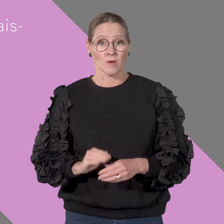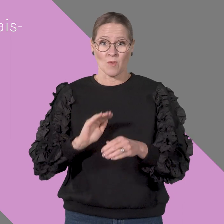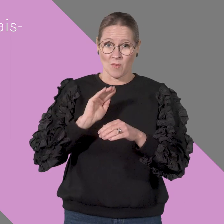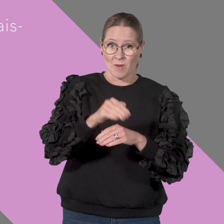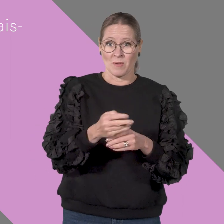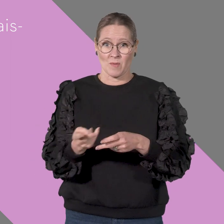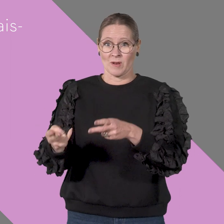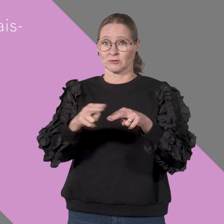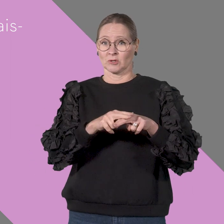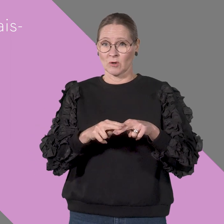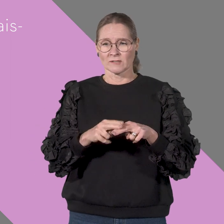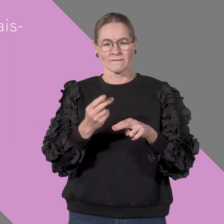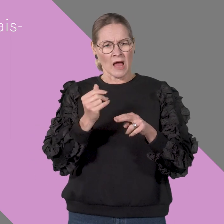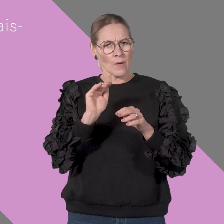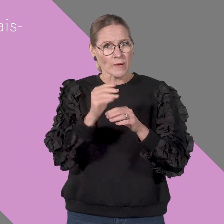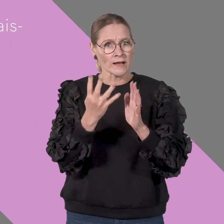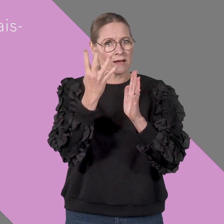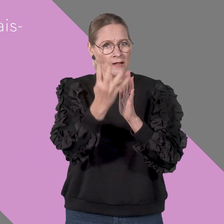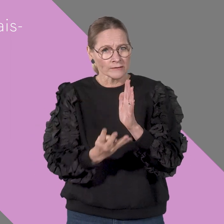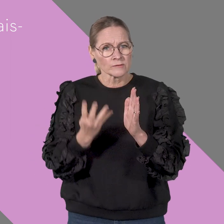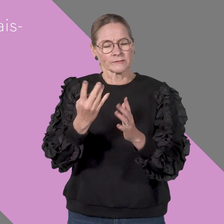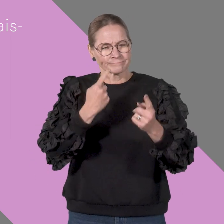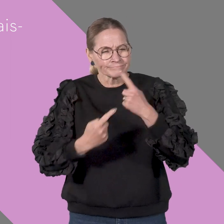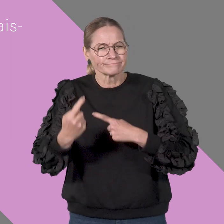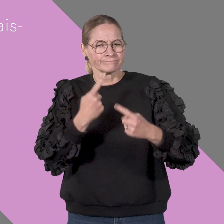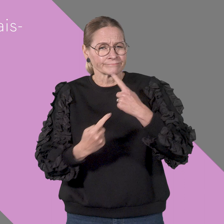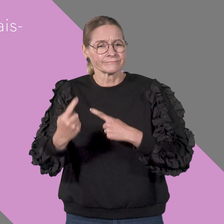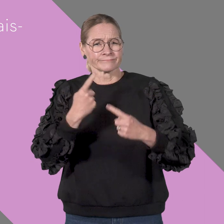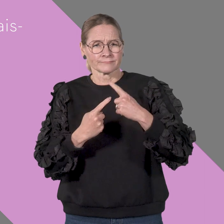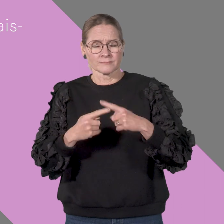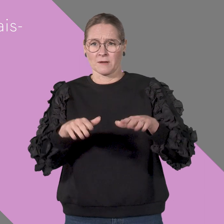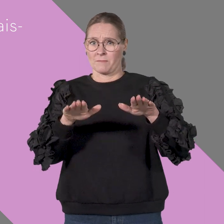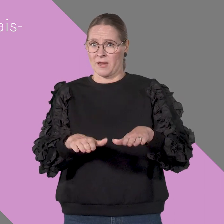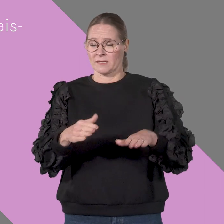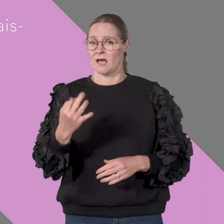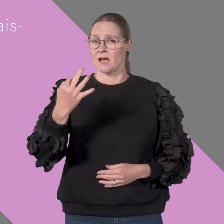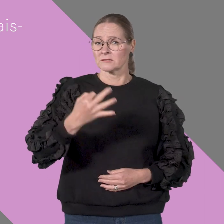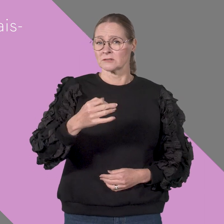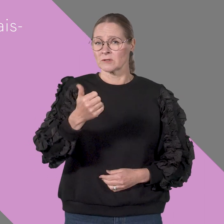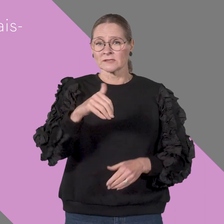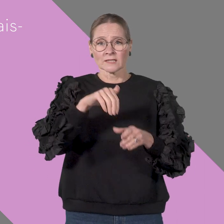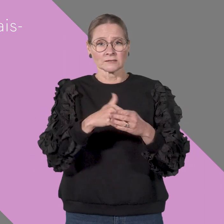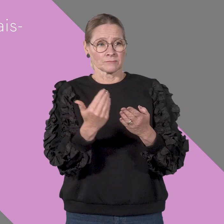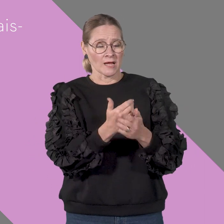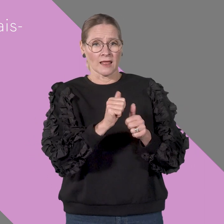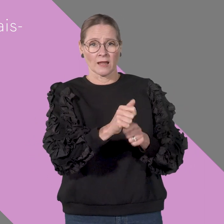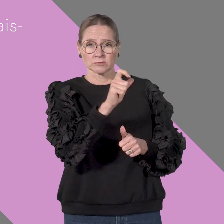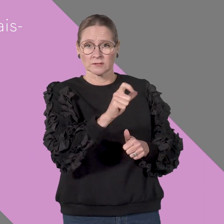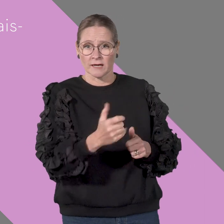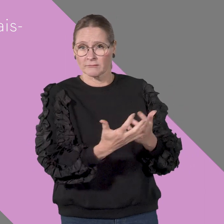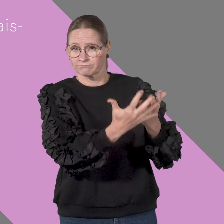Vähän yli neljä tuntia kestäneessä ja 89 jäsenmaan edustajista koostuvassa -